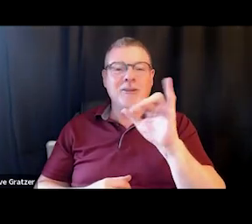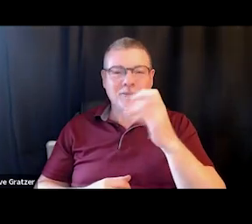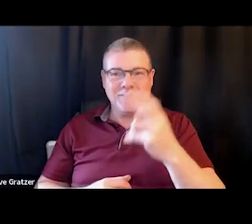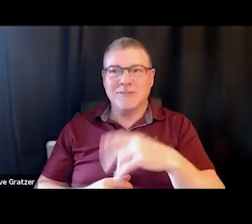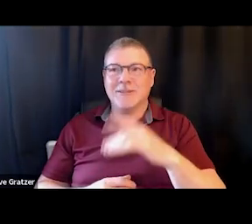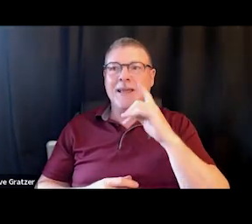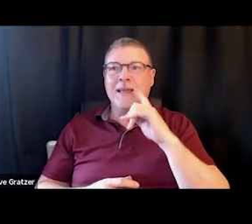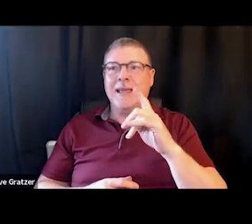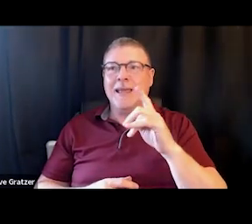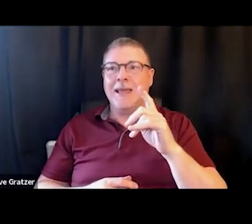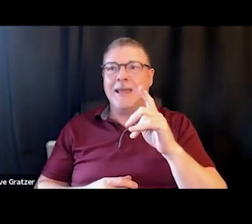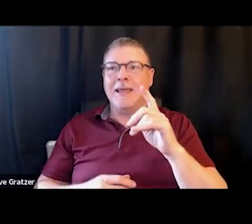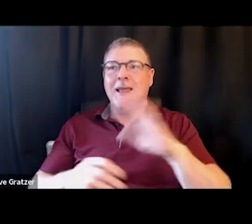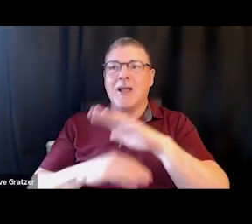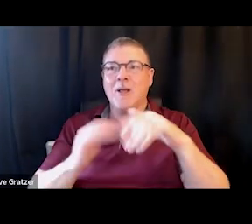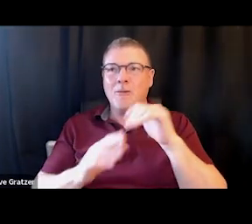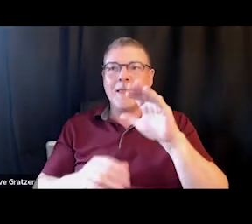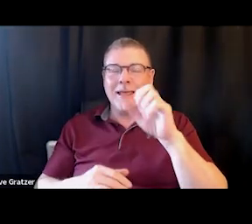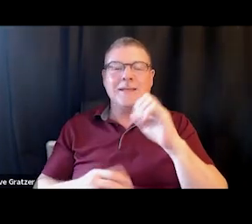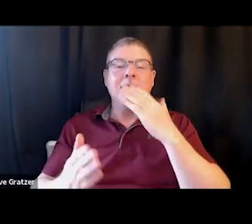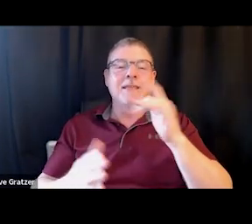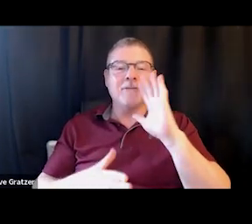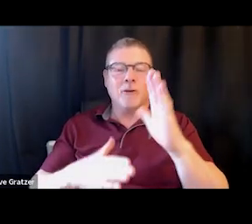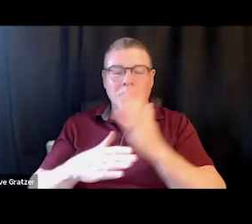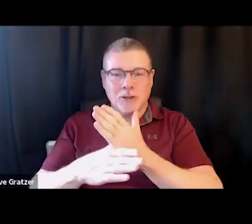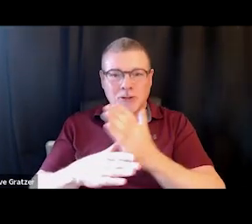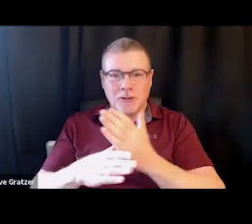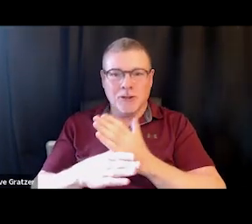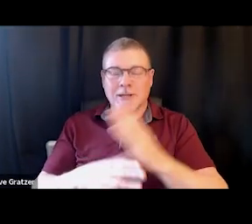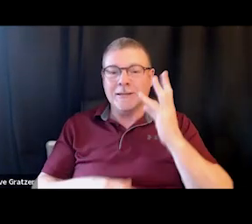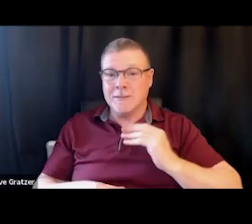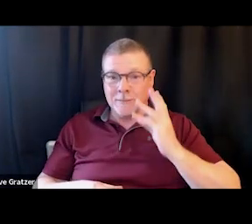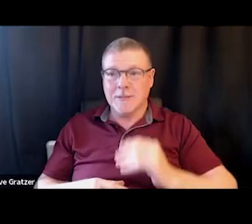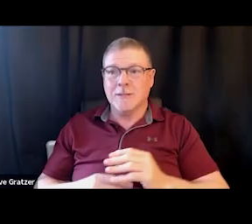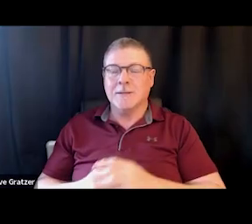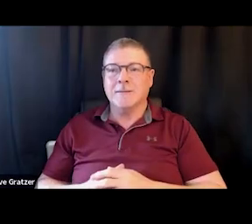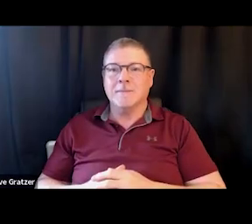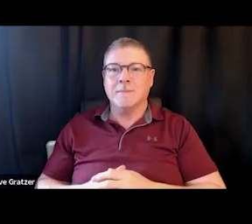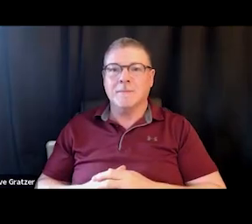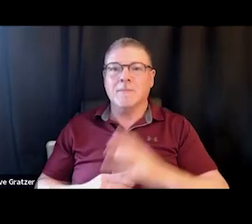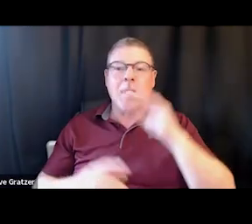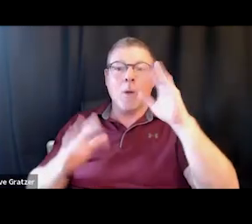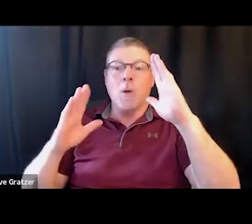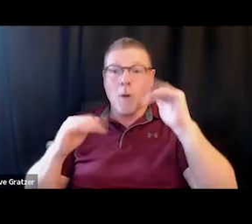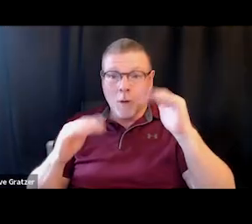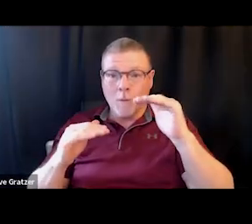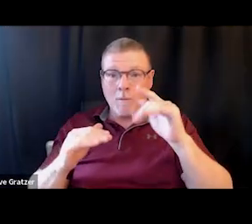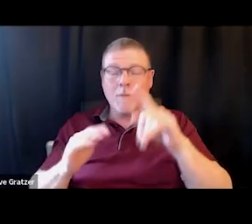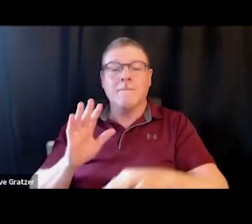Solo en nombre de todo el centro TA, gracias por compartir tu experiencia y esperamos que hayas encontrado algunos recursos útiles